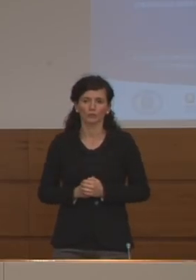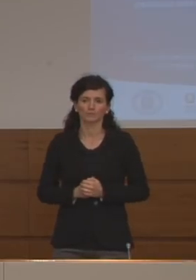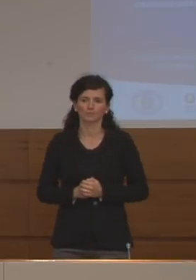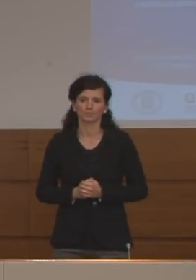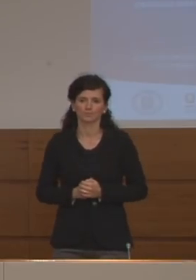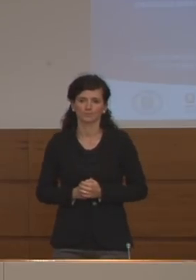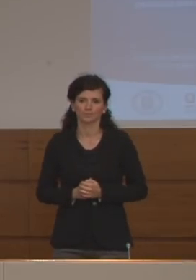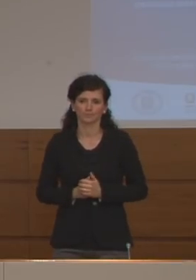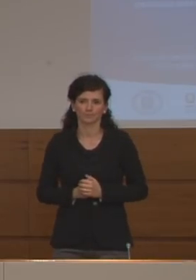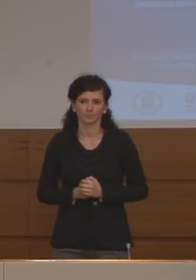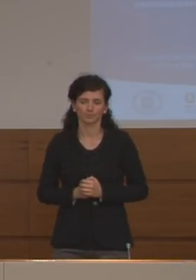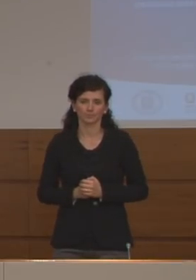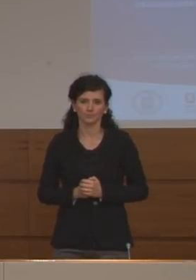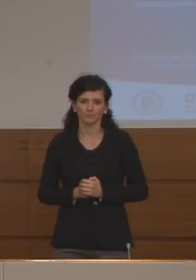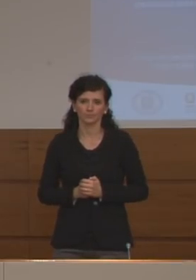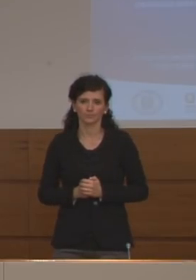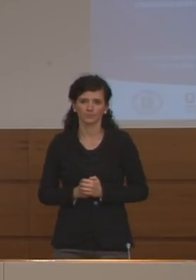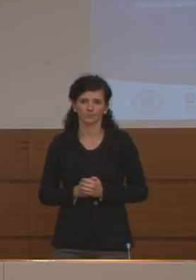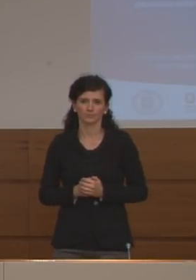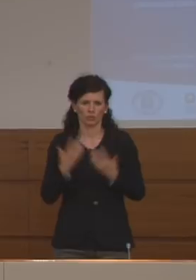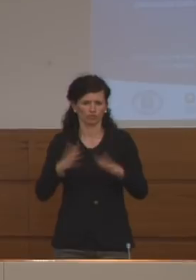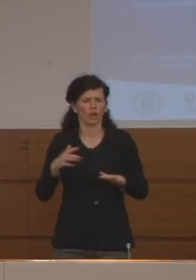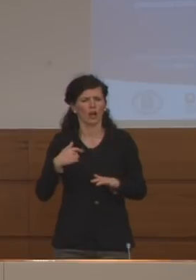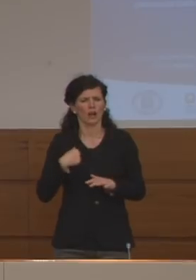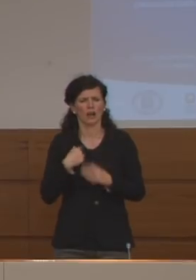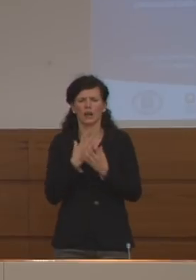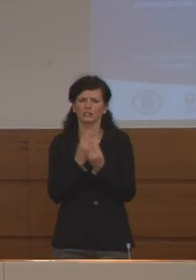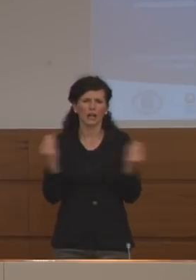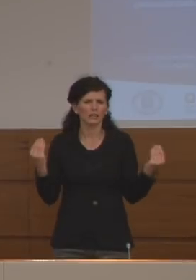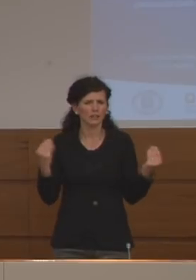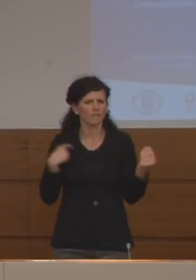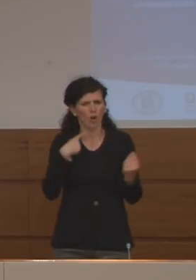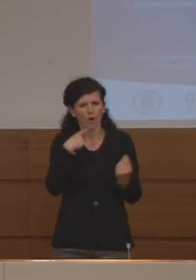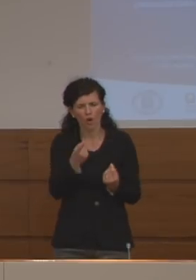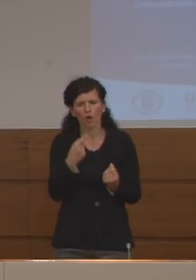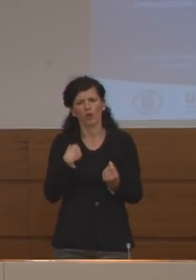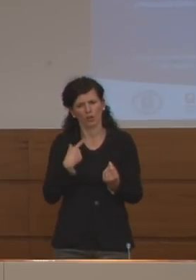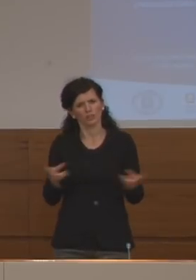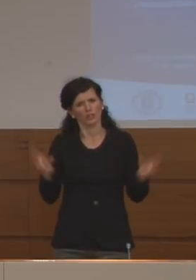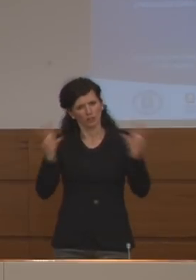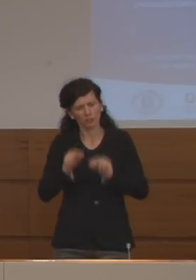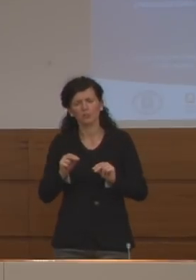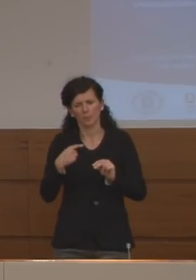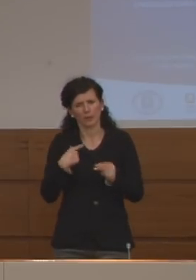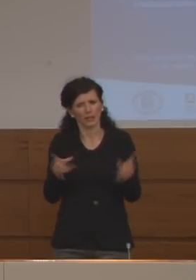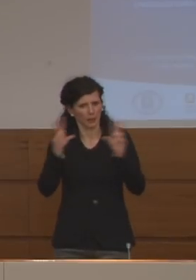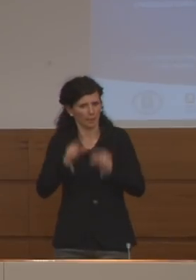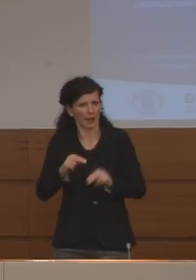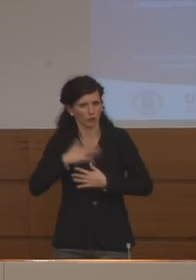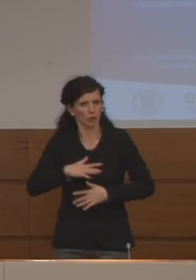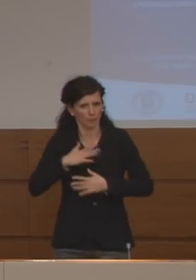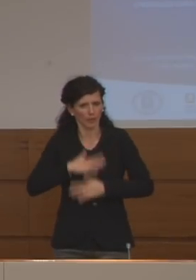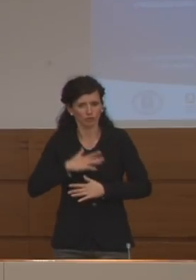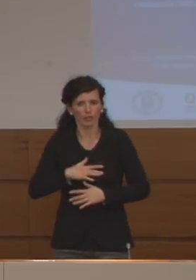sottolineato tante volte ma lo ripeto con piacere ancora una volta, questo